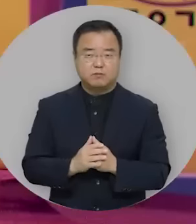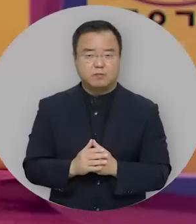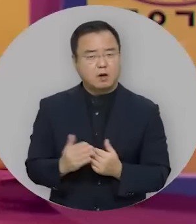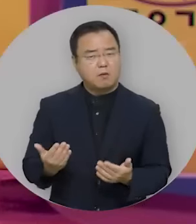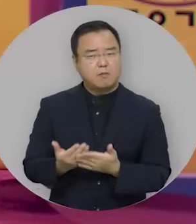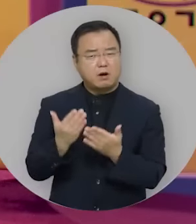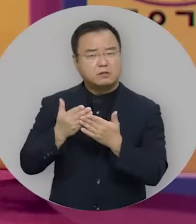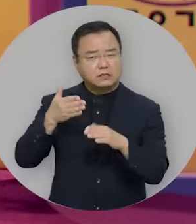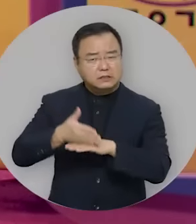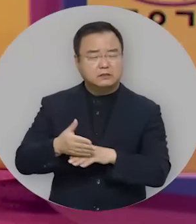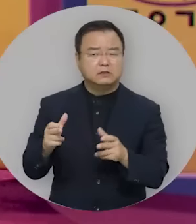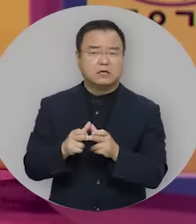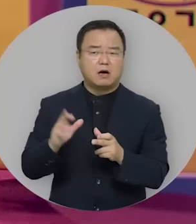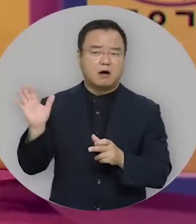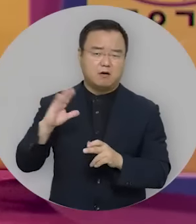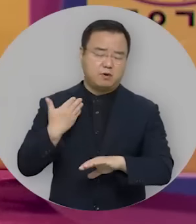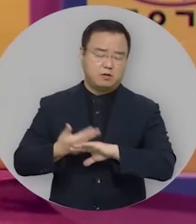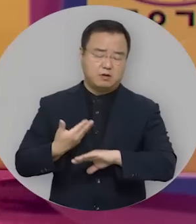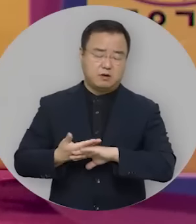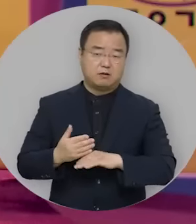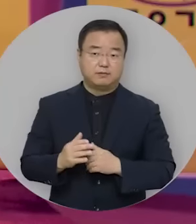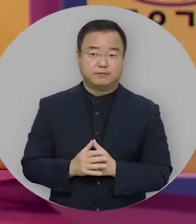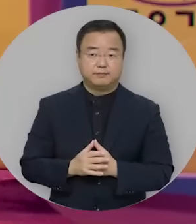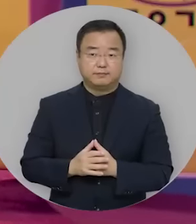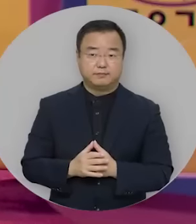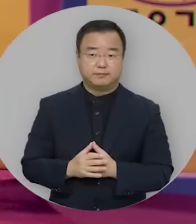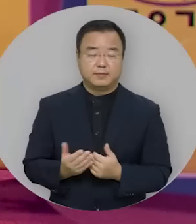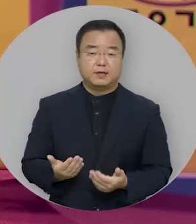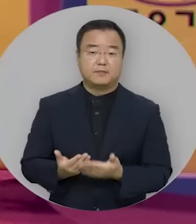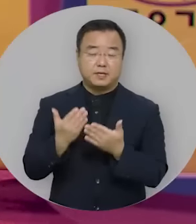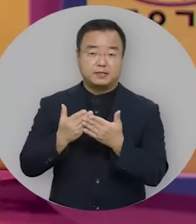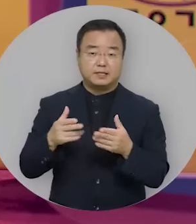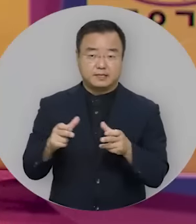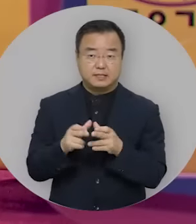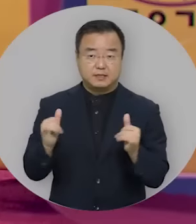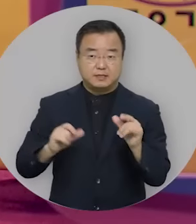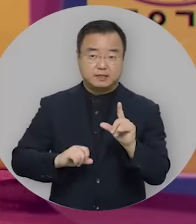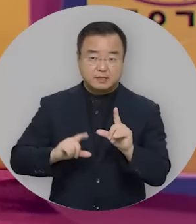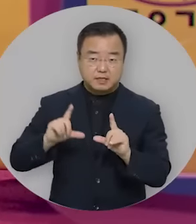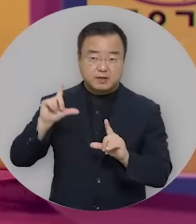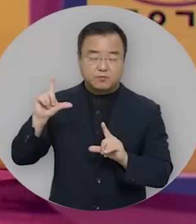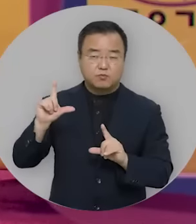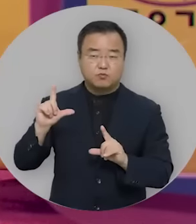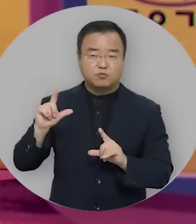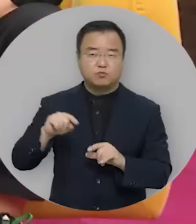이 발달장애인들은 그게 아닌 거예요. 발달장애 대부분의 학생이